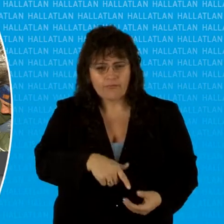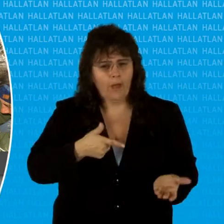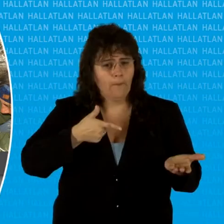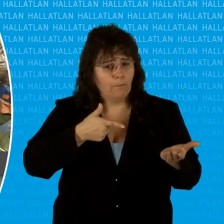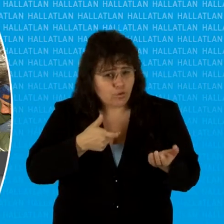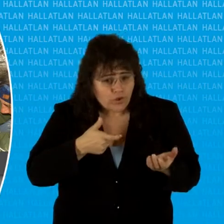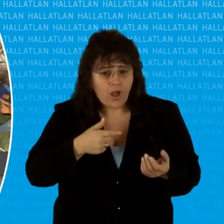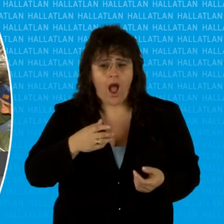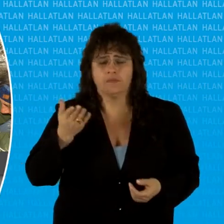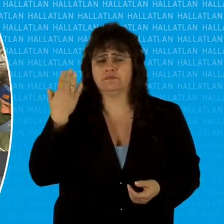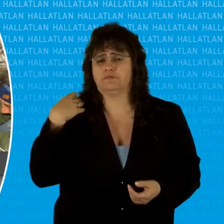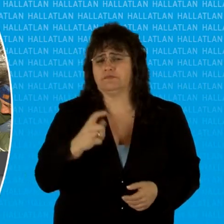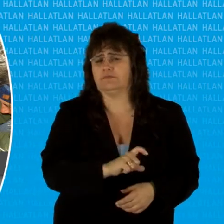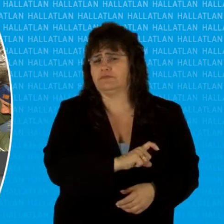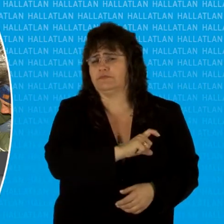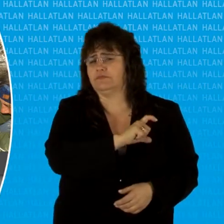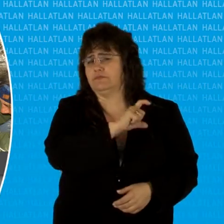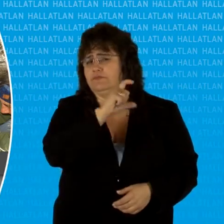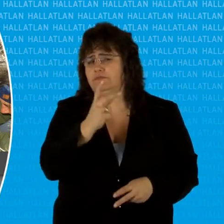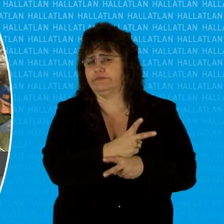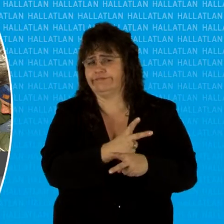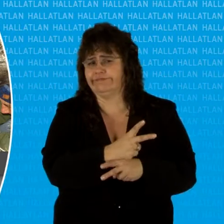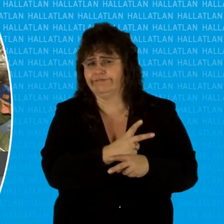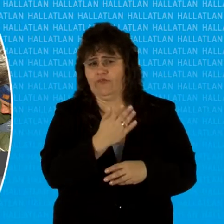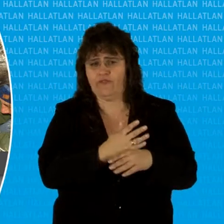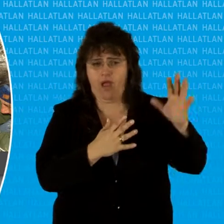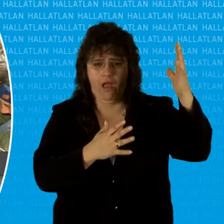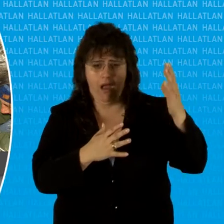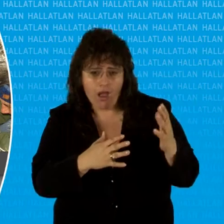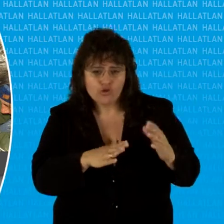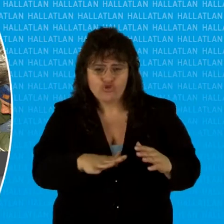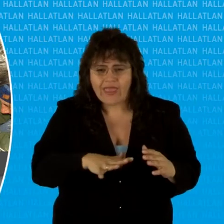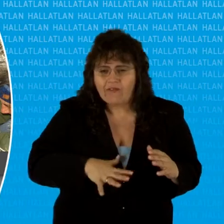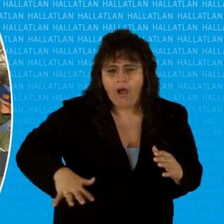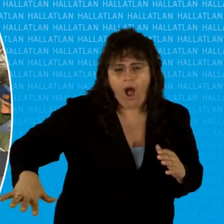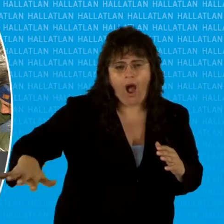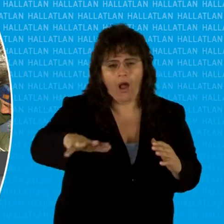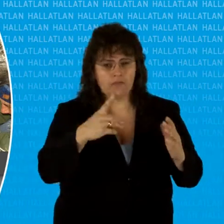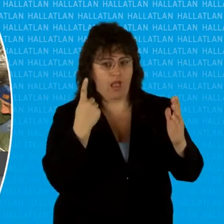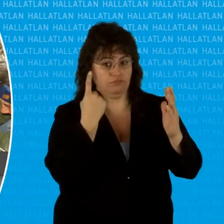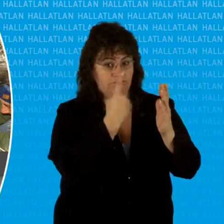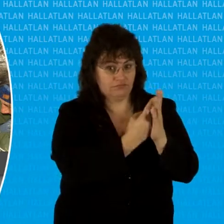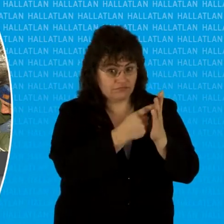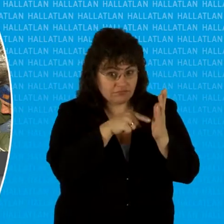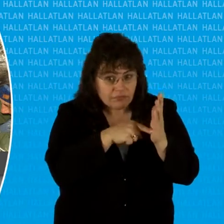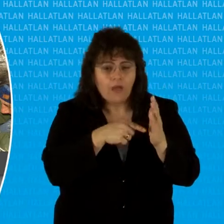A puska olyan régóta támaszkodott a sivatagos területen álló borókafához,